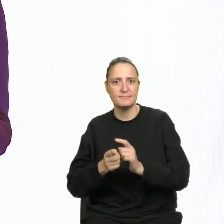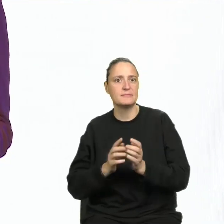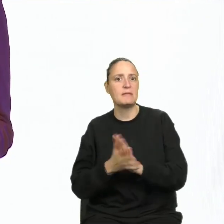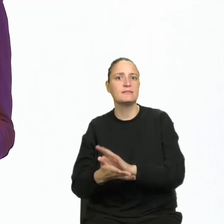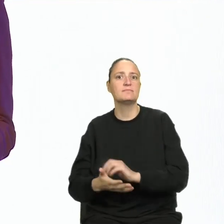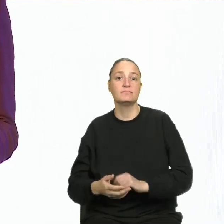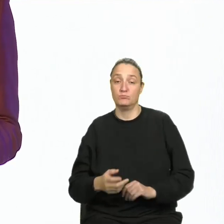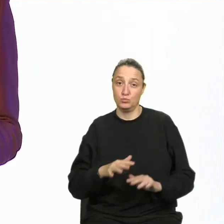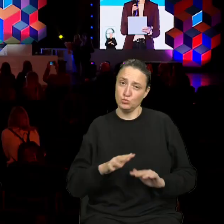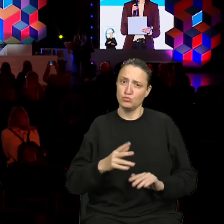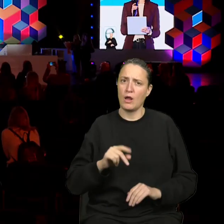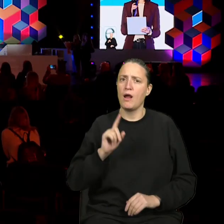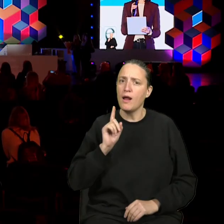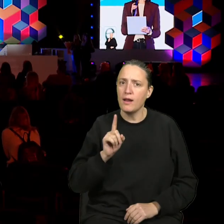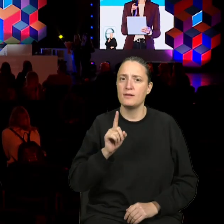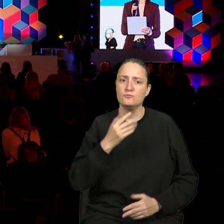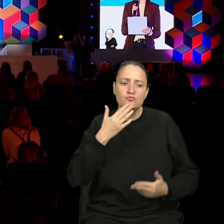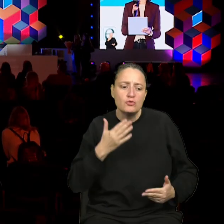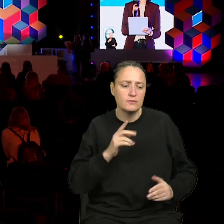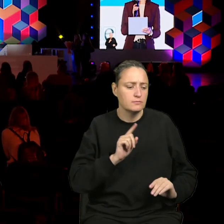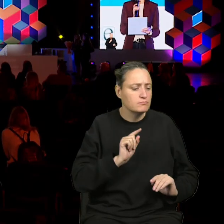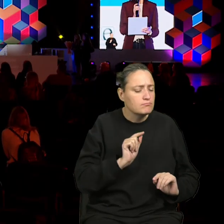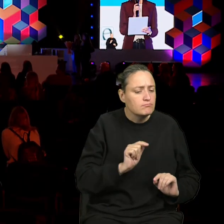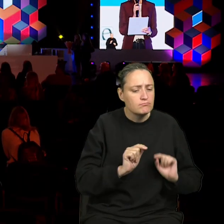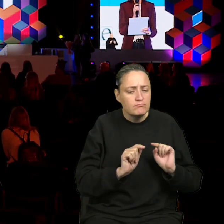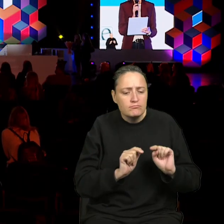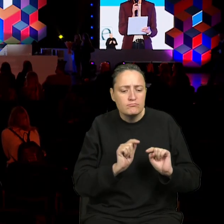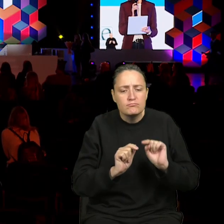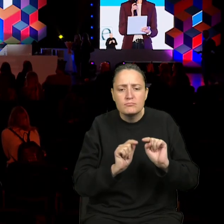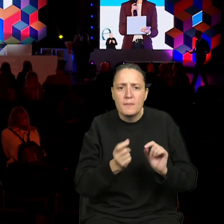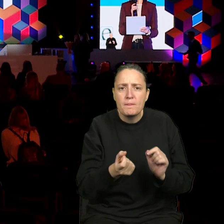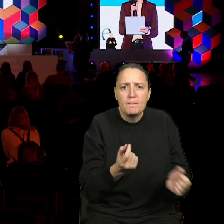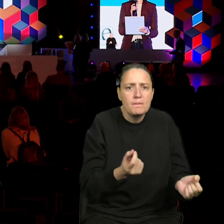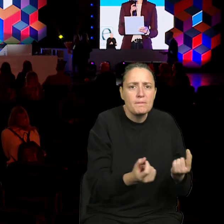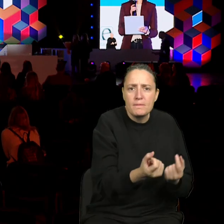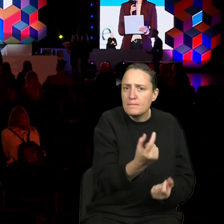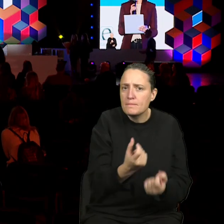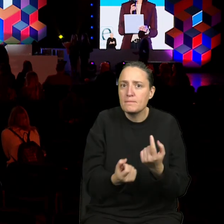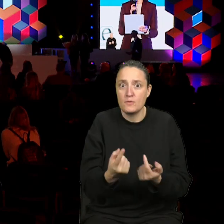na przykład Branżowe Centra Umiejętności, a tutaj mamy ponad miliard złotych, który został zainwestowany w to, żeby doposażyć centra,